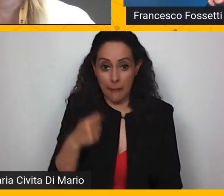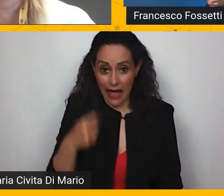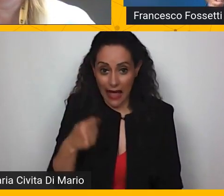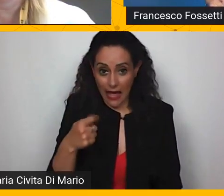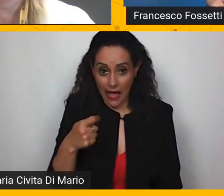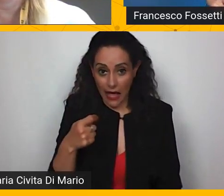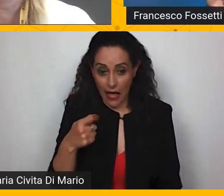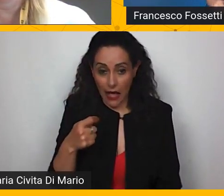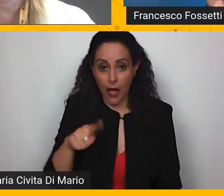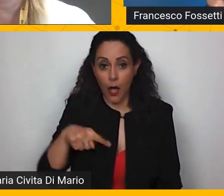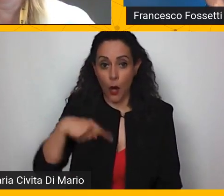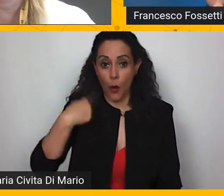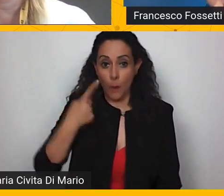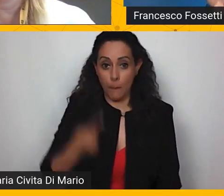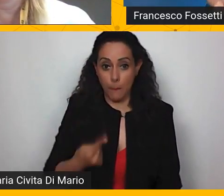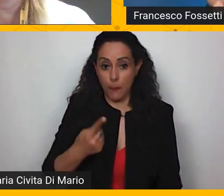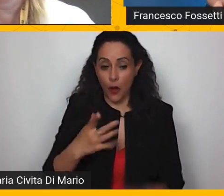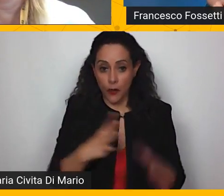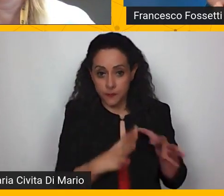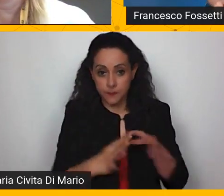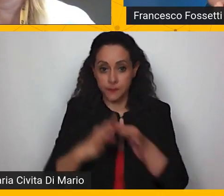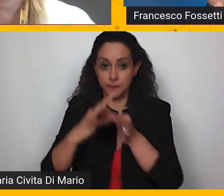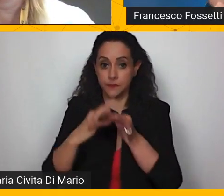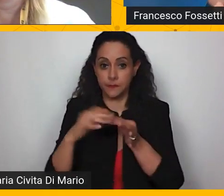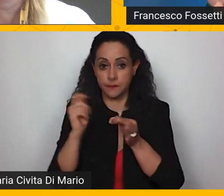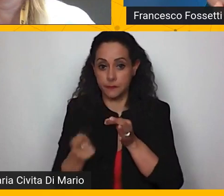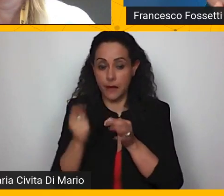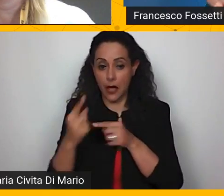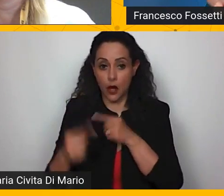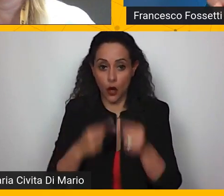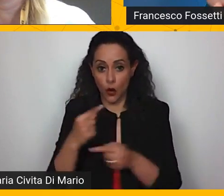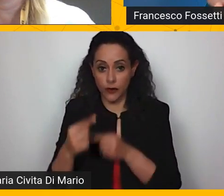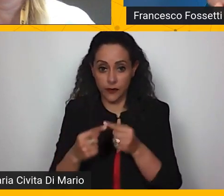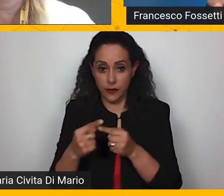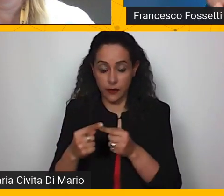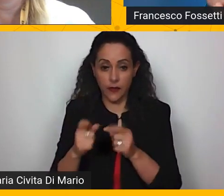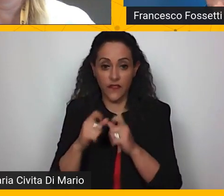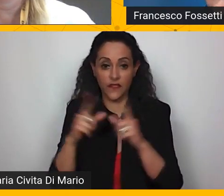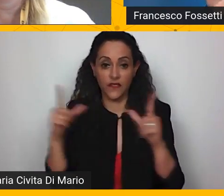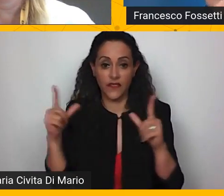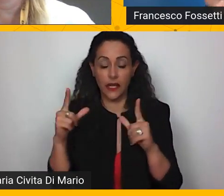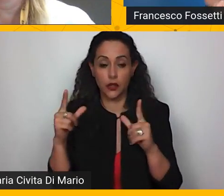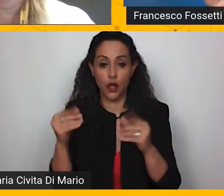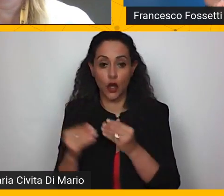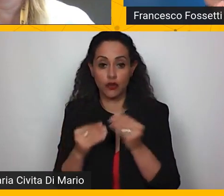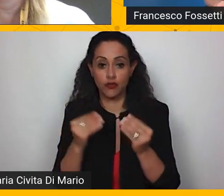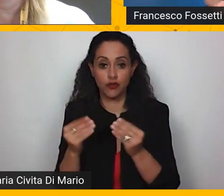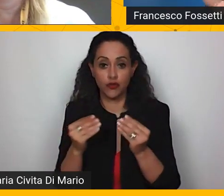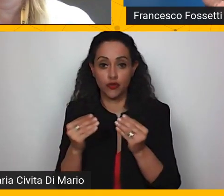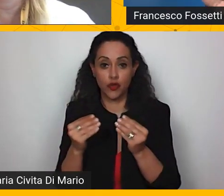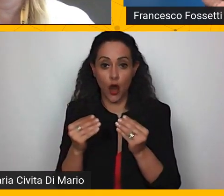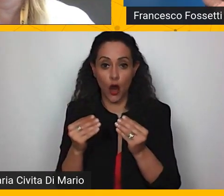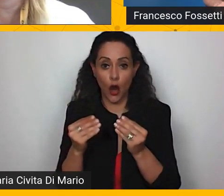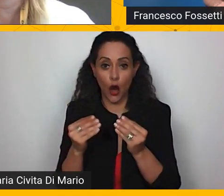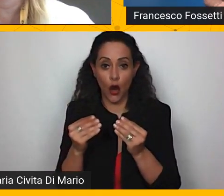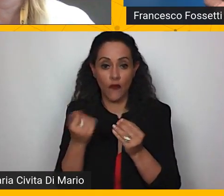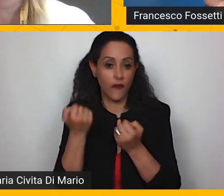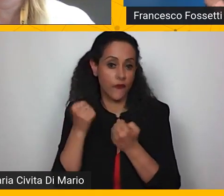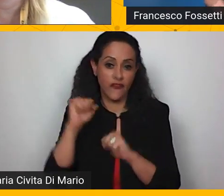poi innesca anche un un sistema di monetizzazione continua è